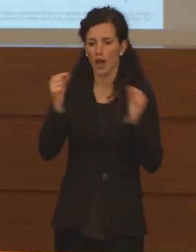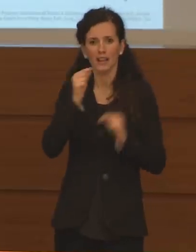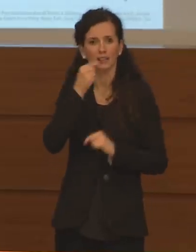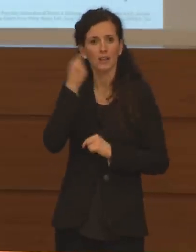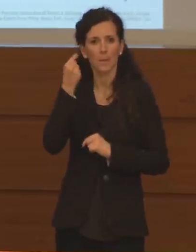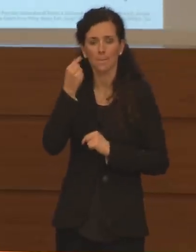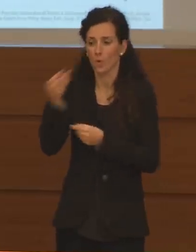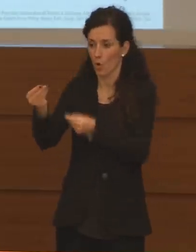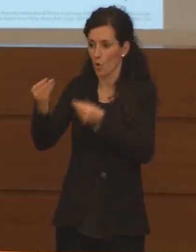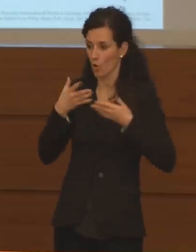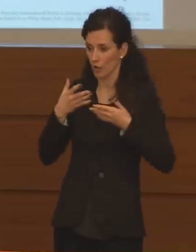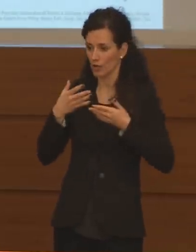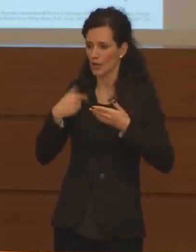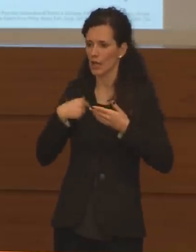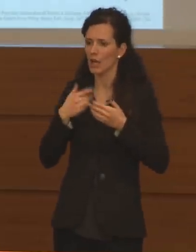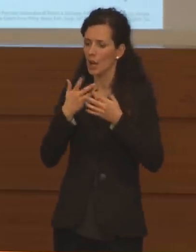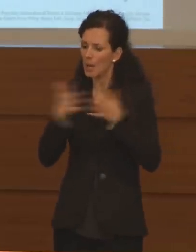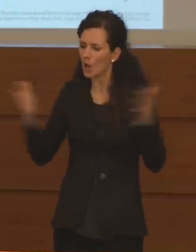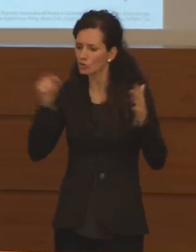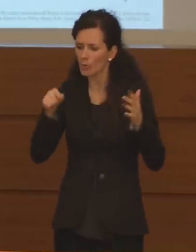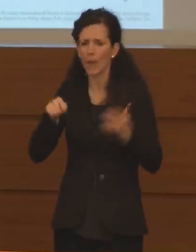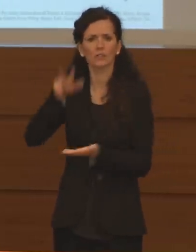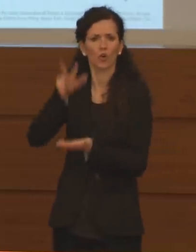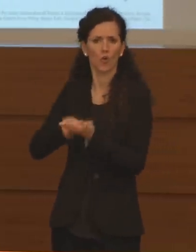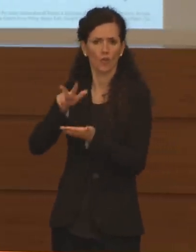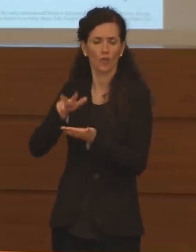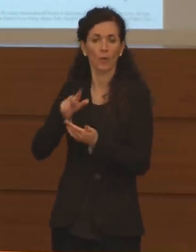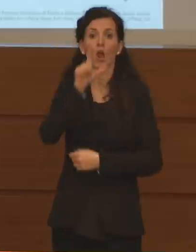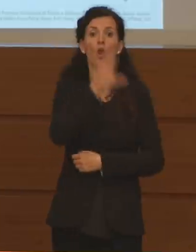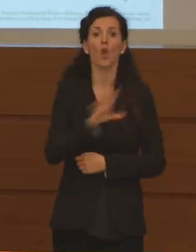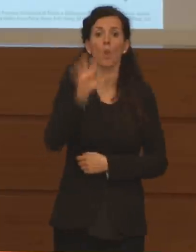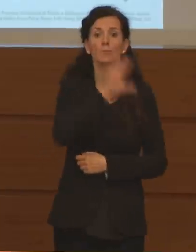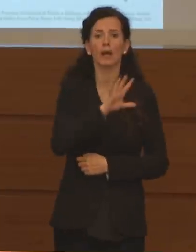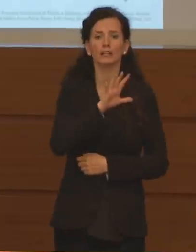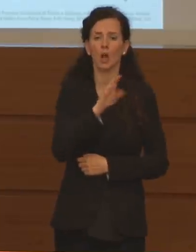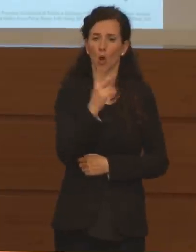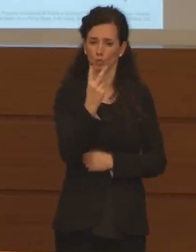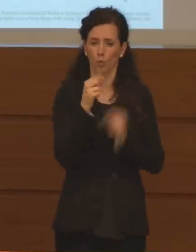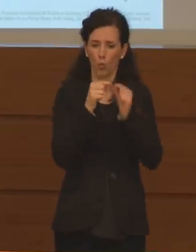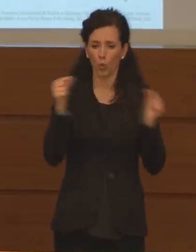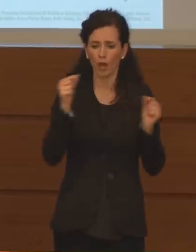li confermiamo, in Lombardia non ne abbiamo confermati solo 2 su tutti i